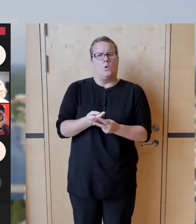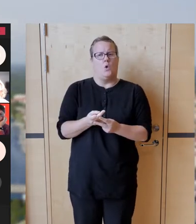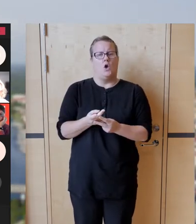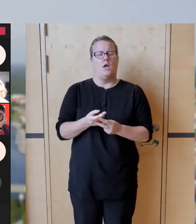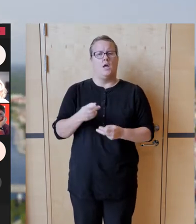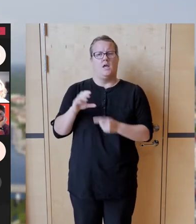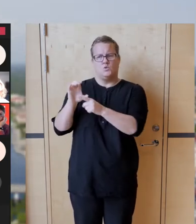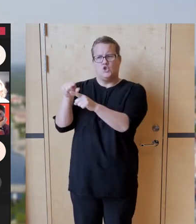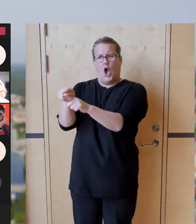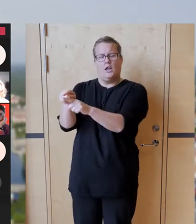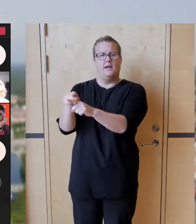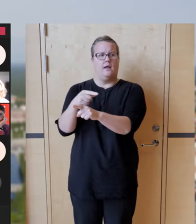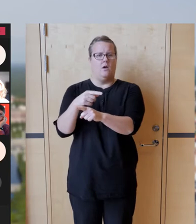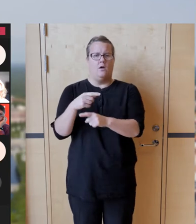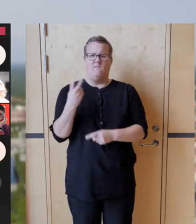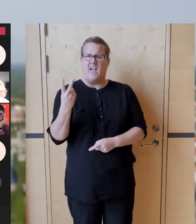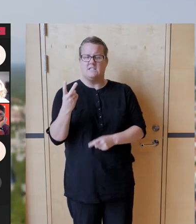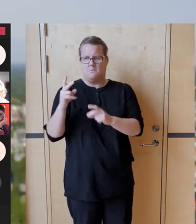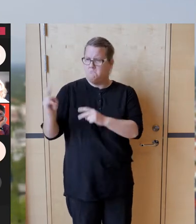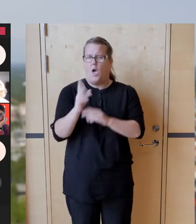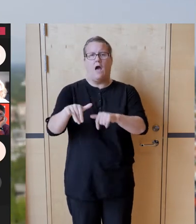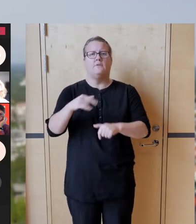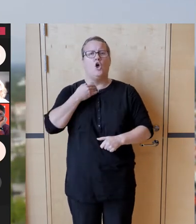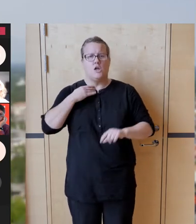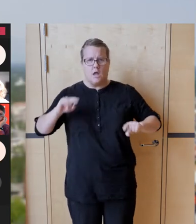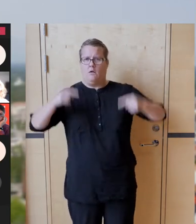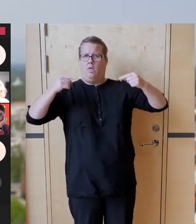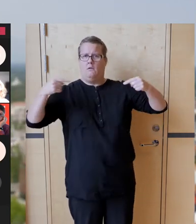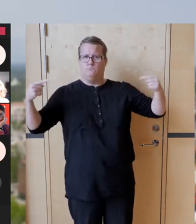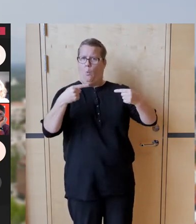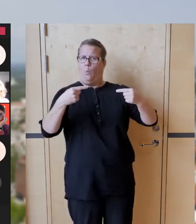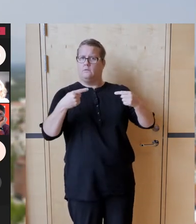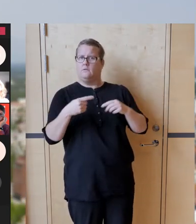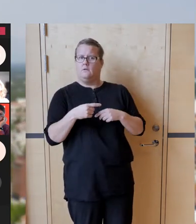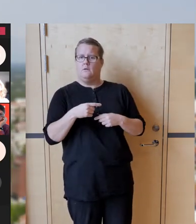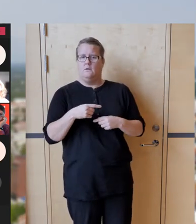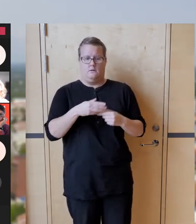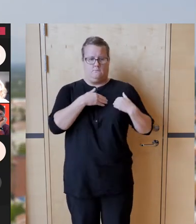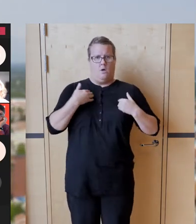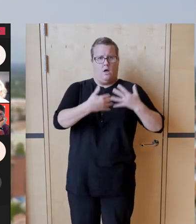Tillfällen röstat emot att vi ska komma igång med Arbetet med ett nytt vård och omsorgsboende och